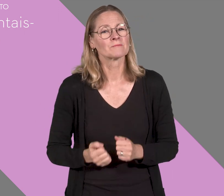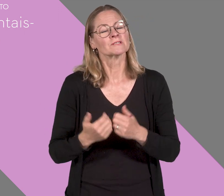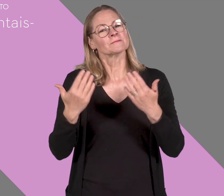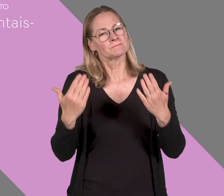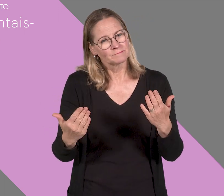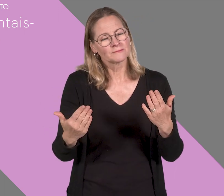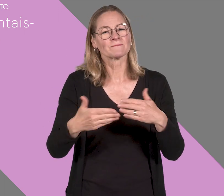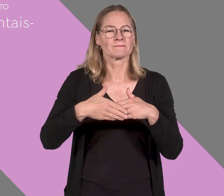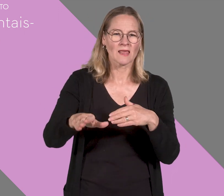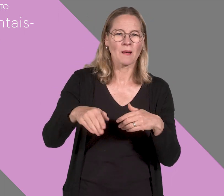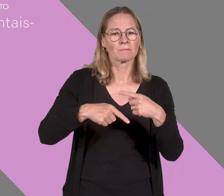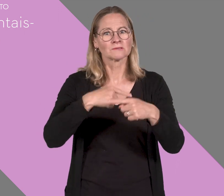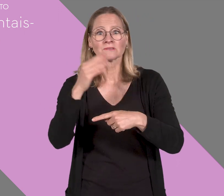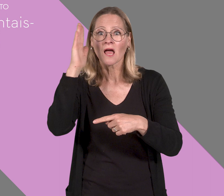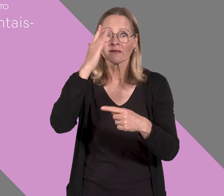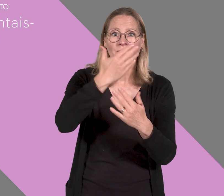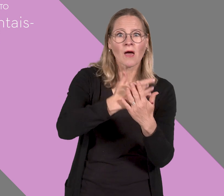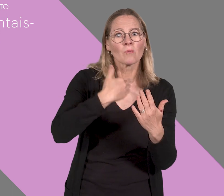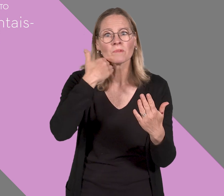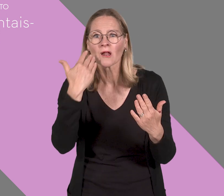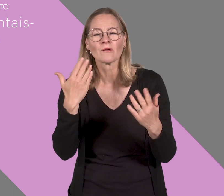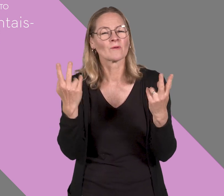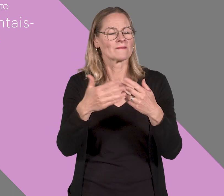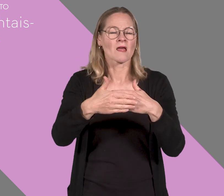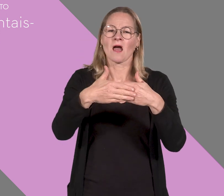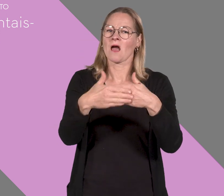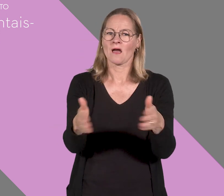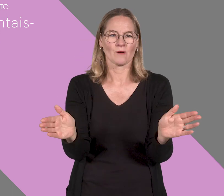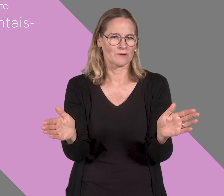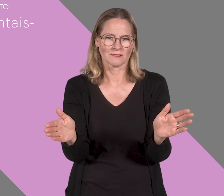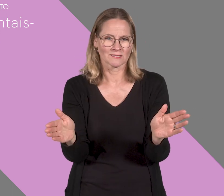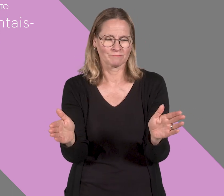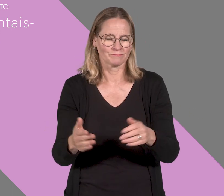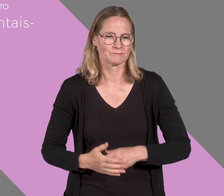Toistaiseksi prosessin aikataulu on kuitenkin edelleen avoin.